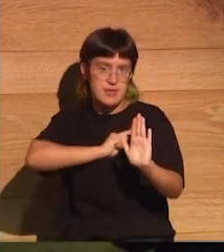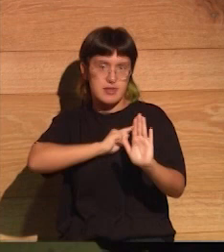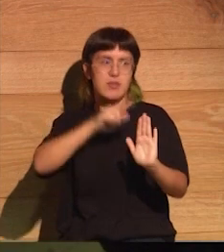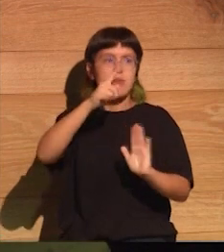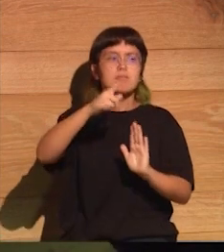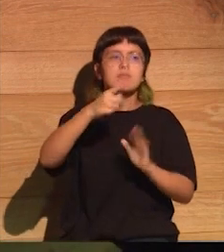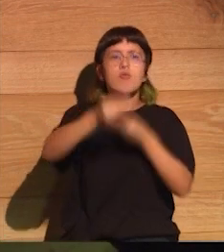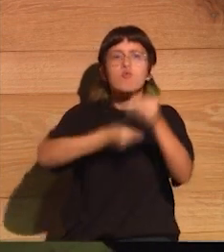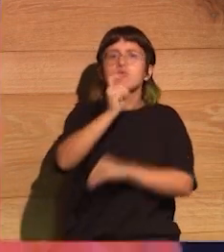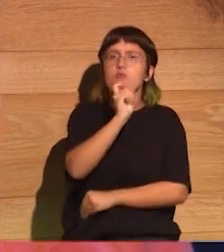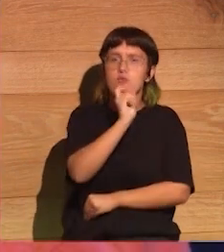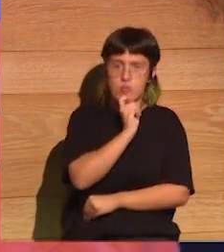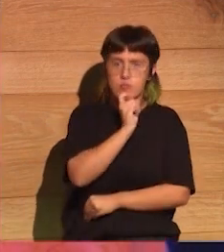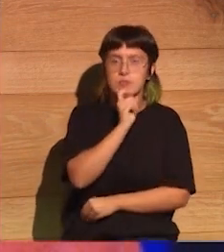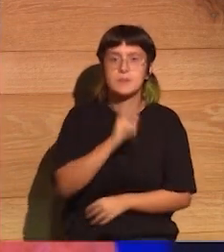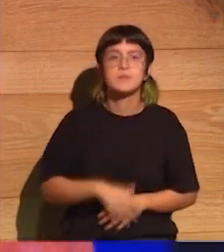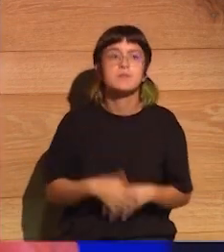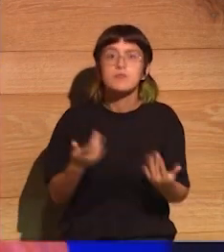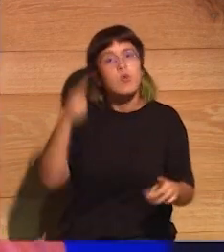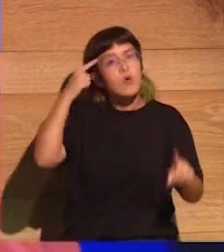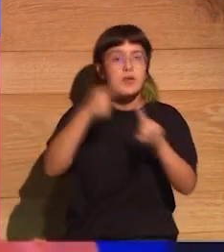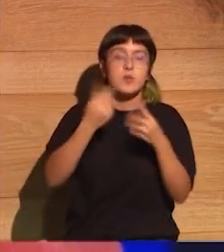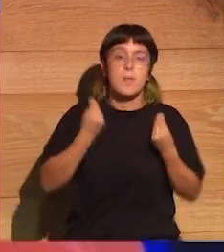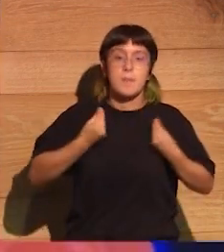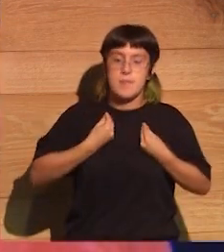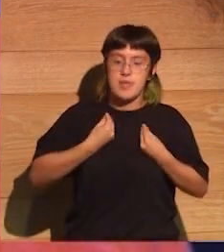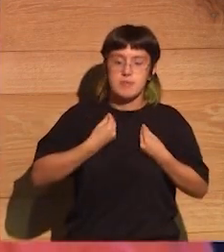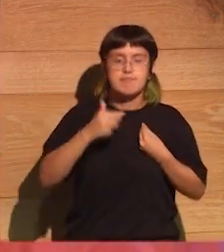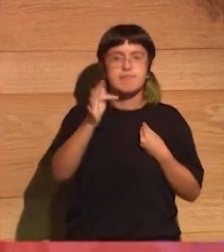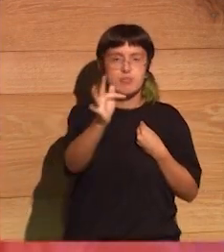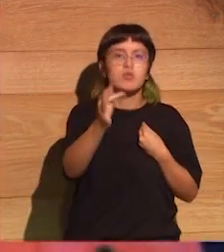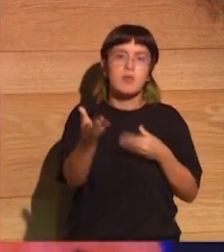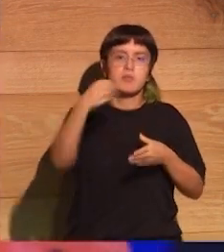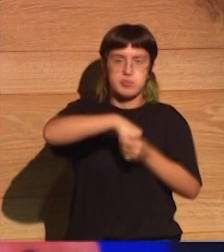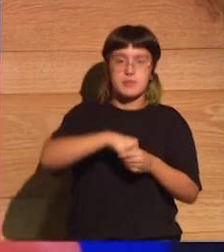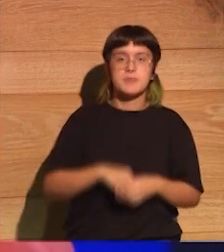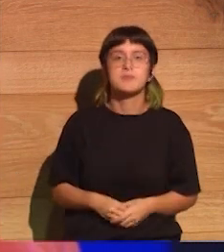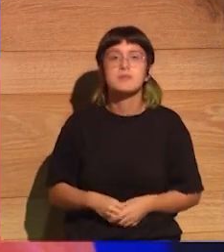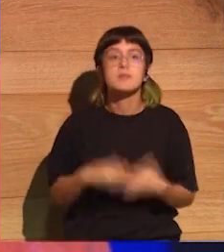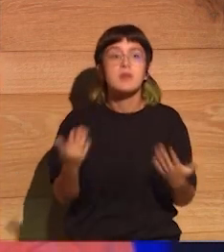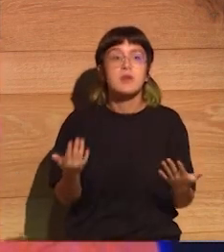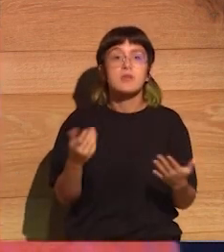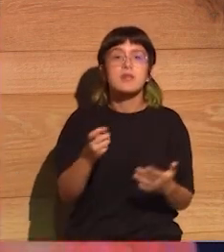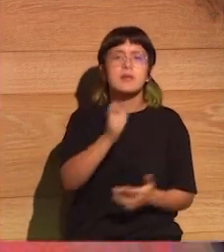esa metodología para incorporarla de manera positiva en nuestras vidas. Esta complejidad se percibe todavía más en materia. La materia